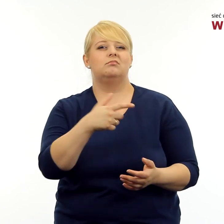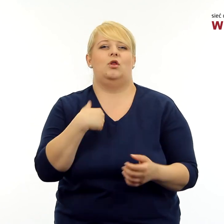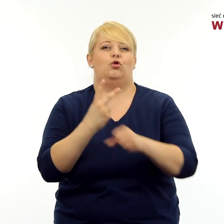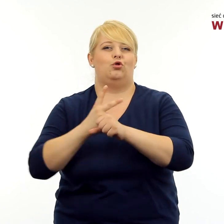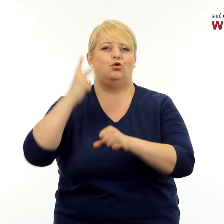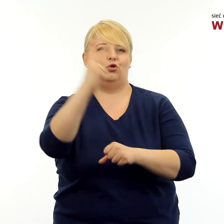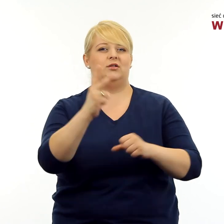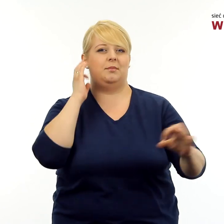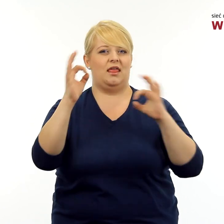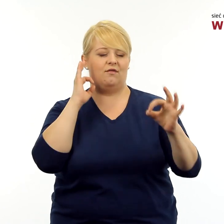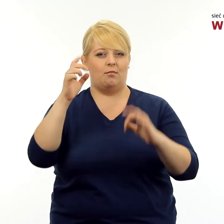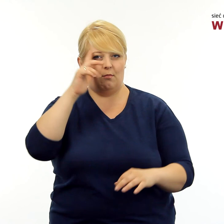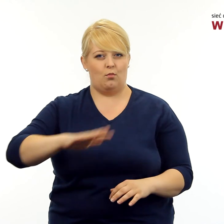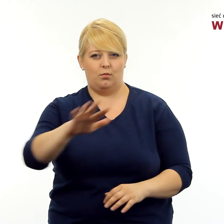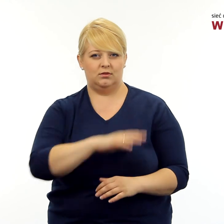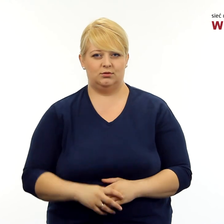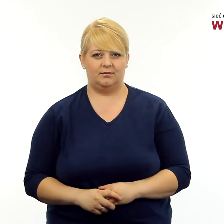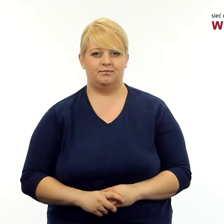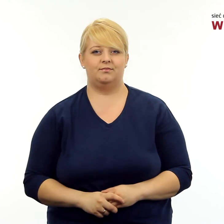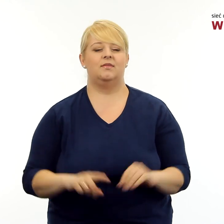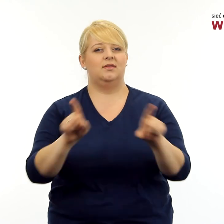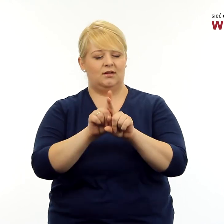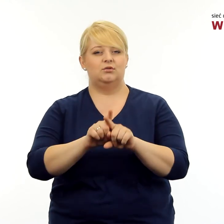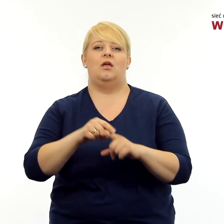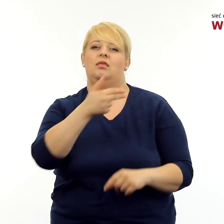czyli w zakresie dostępu do informacji publicznej,